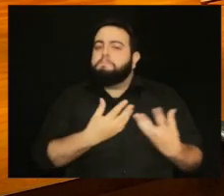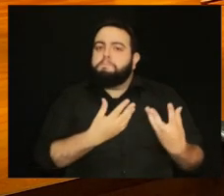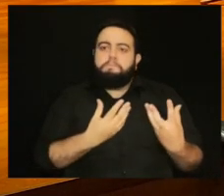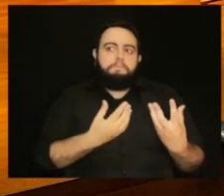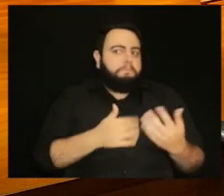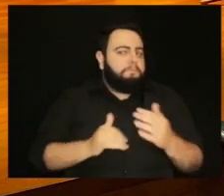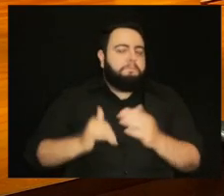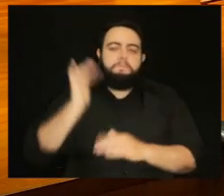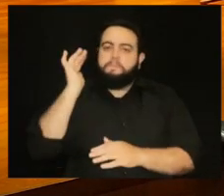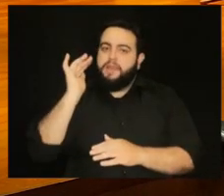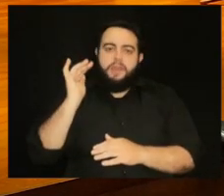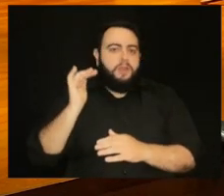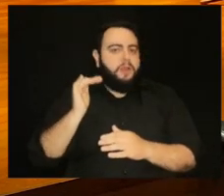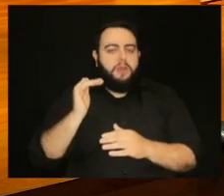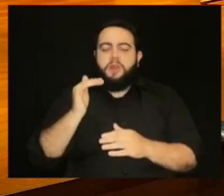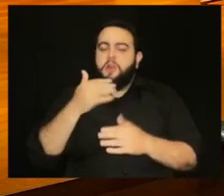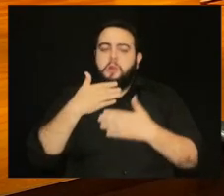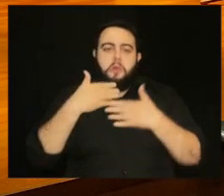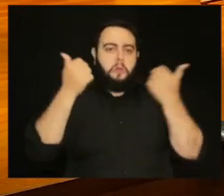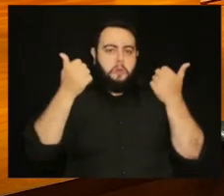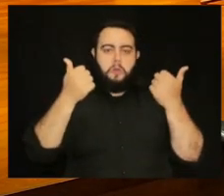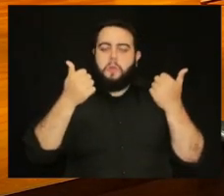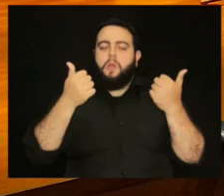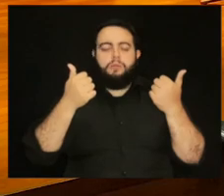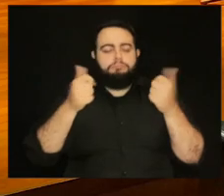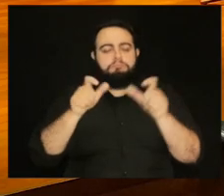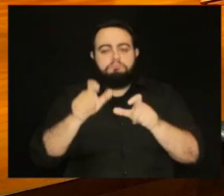pela casa elétrica, que foi uma gravadora que teve aqui em Porto Alegre, de quem a gente vai